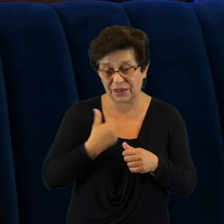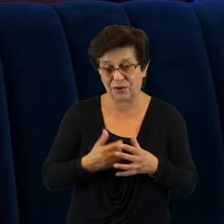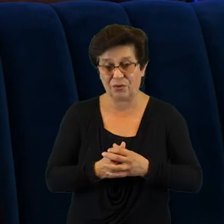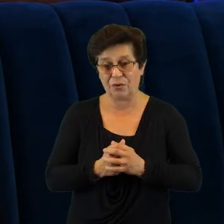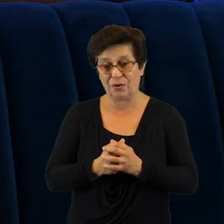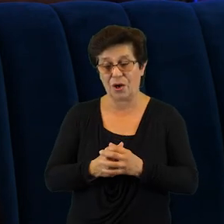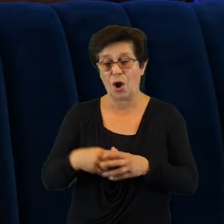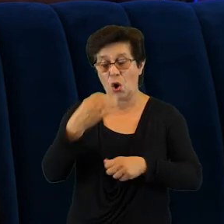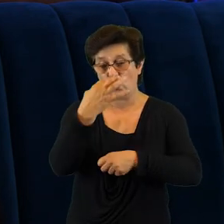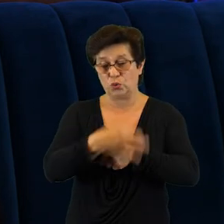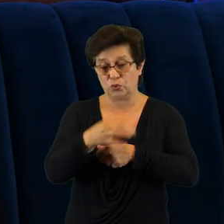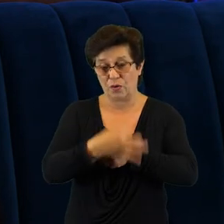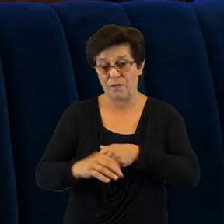Studiowała w Anglii.